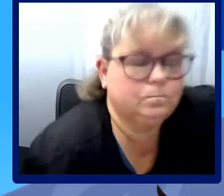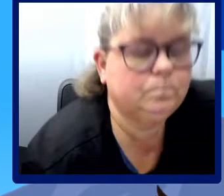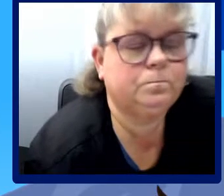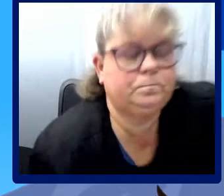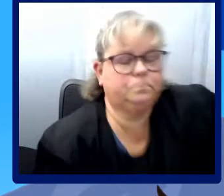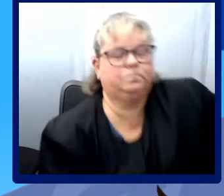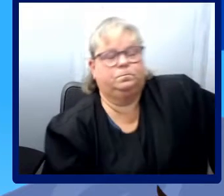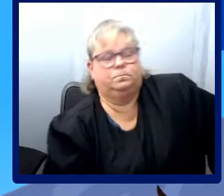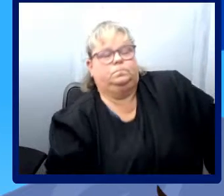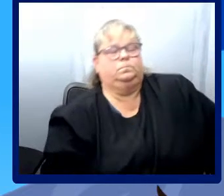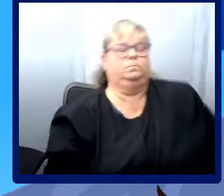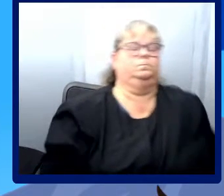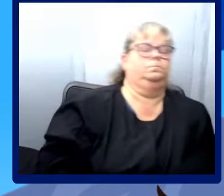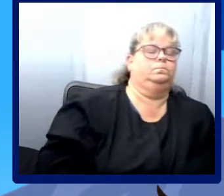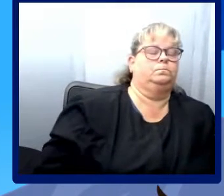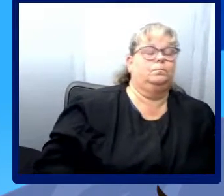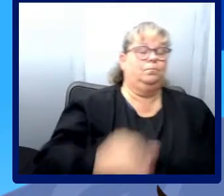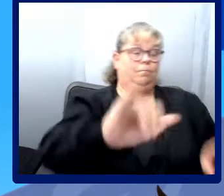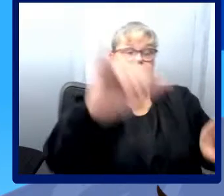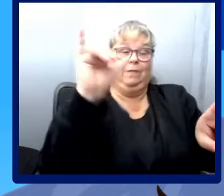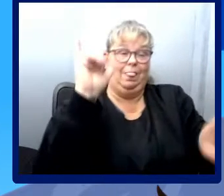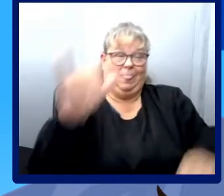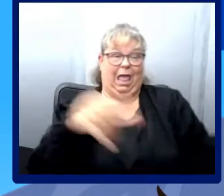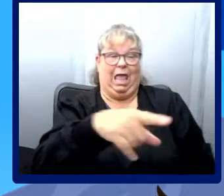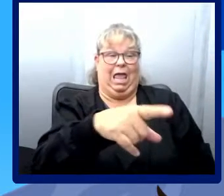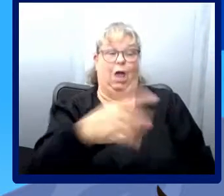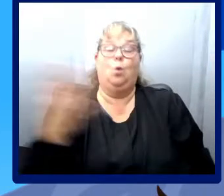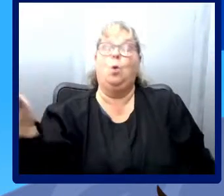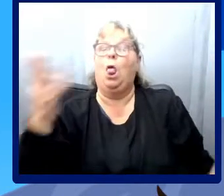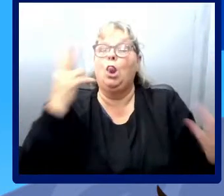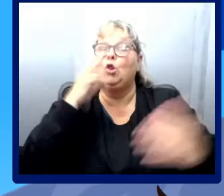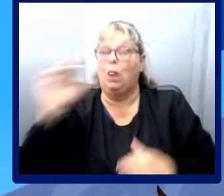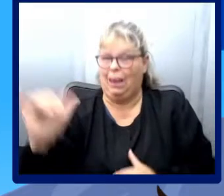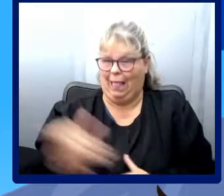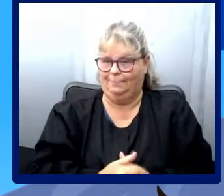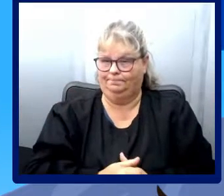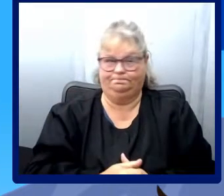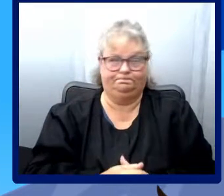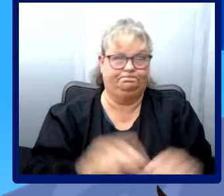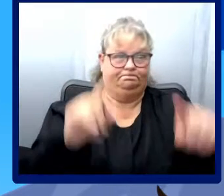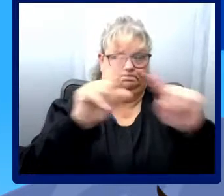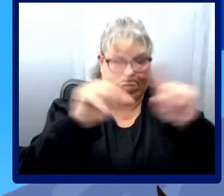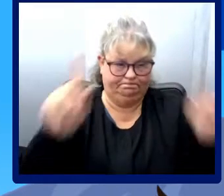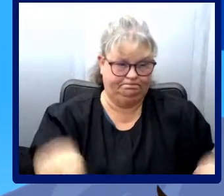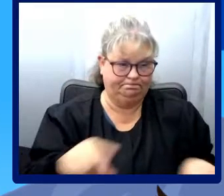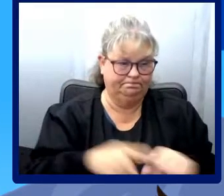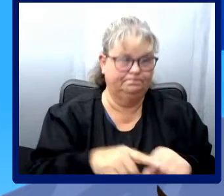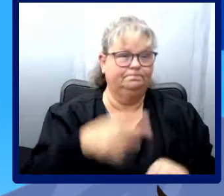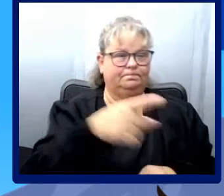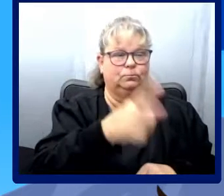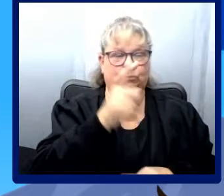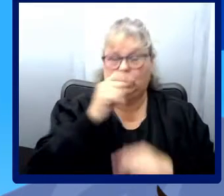de solución de flujo, así es como se ve. Esta es Jess Serium, una gran desarrolladora de Salesforce que construyó esta aplicación.